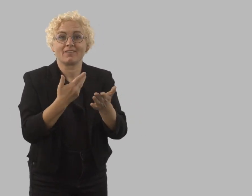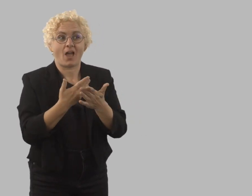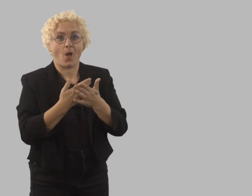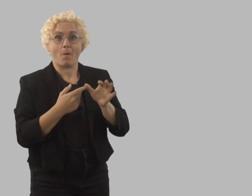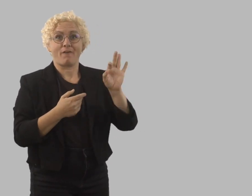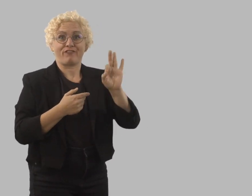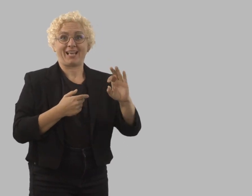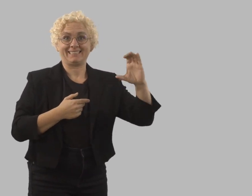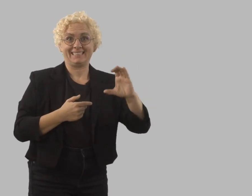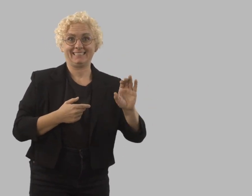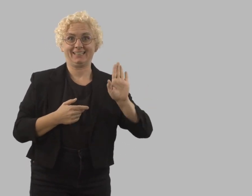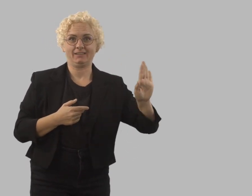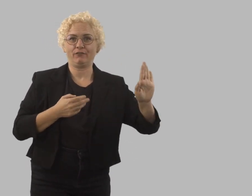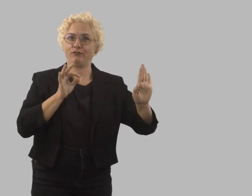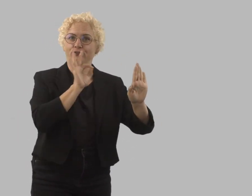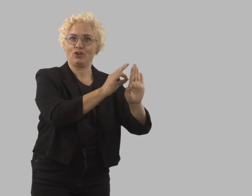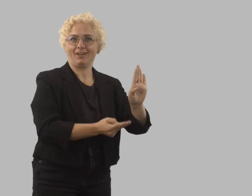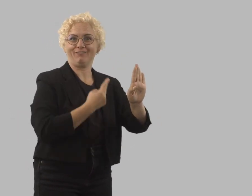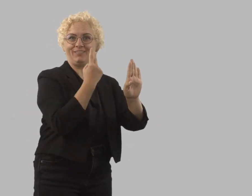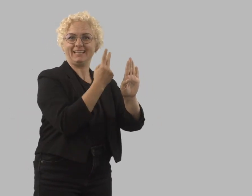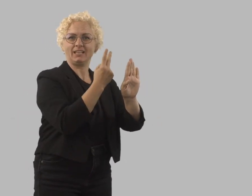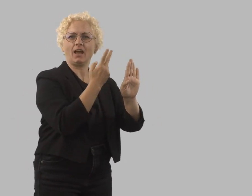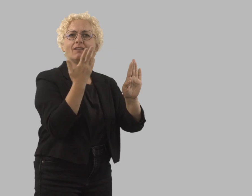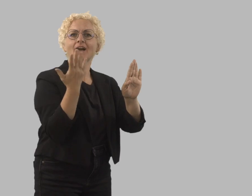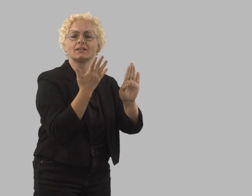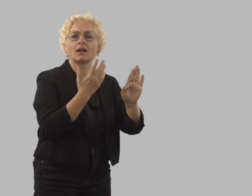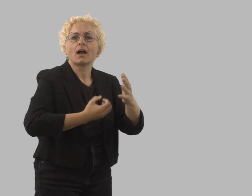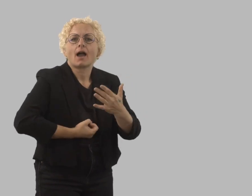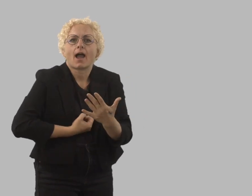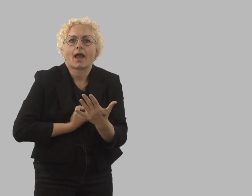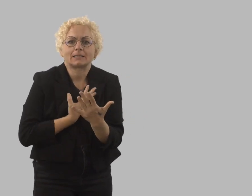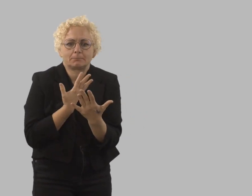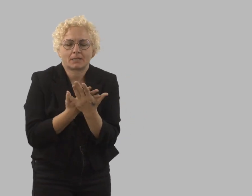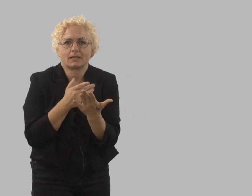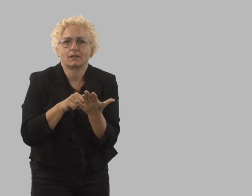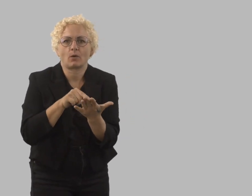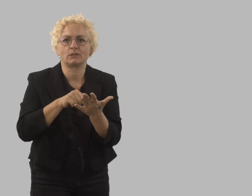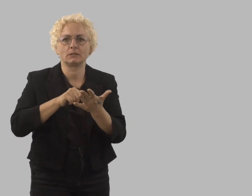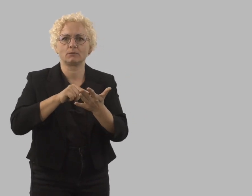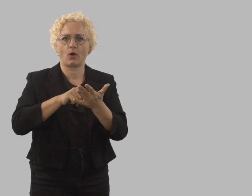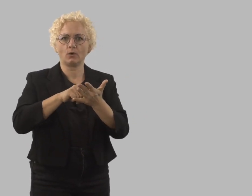Franz Čižek war dies wichtig, weil der Expressionismus